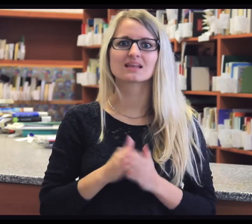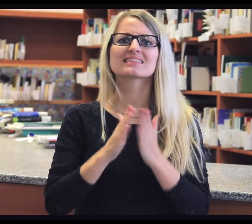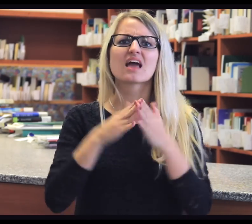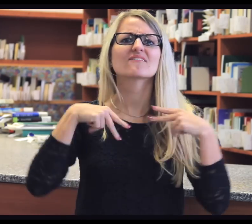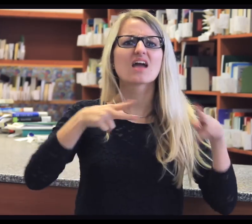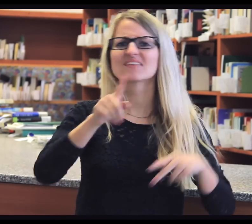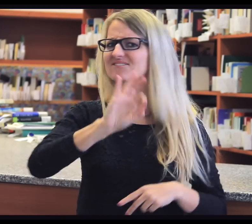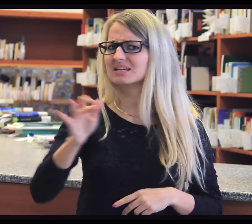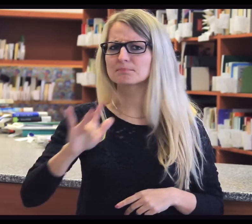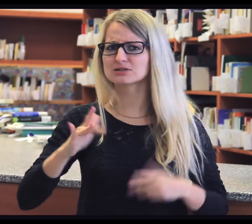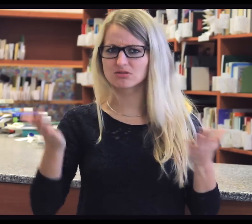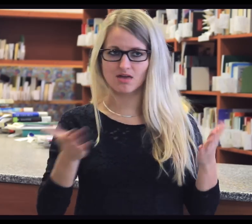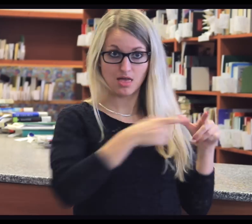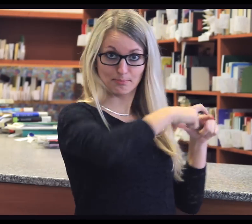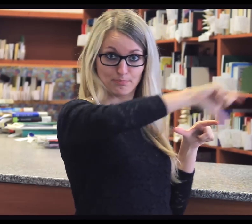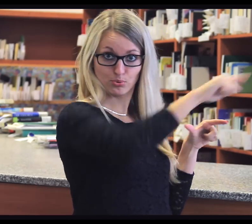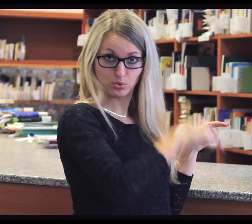Knihy můžete vrátit u pultu.